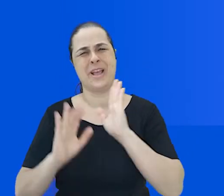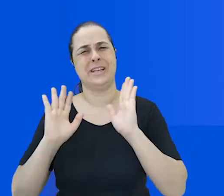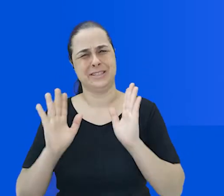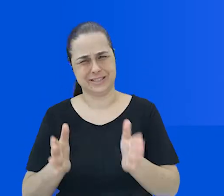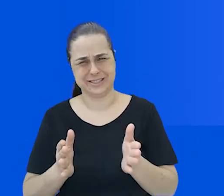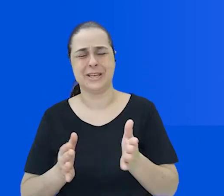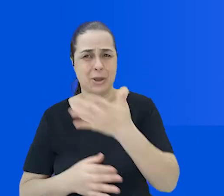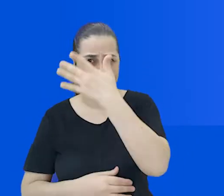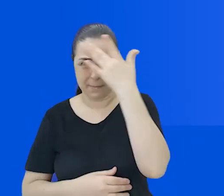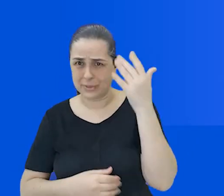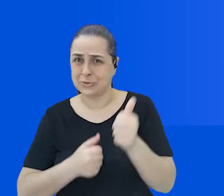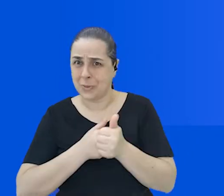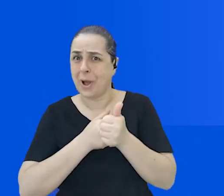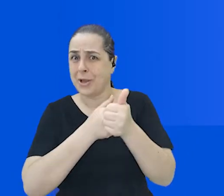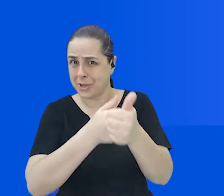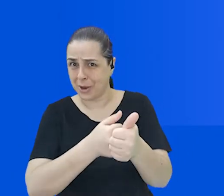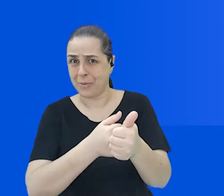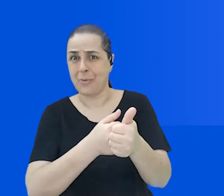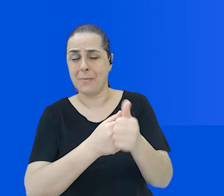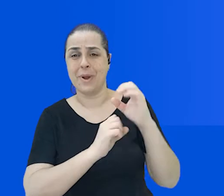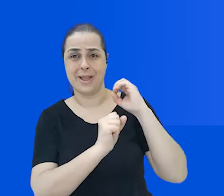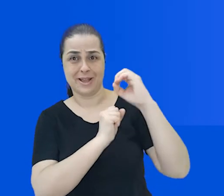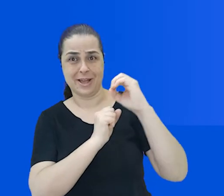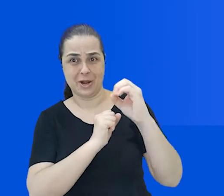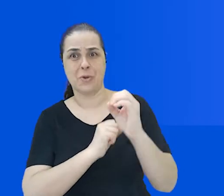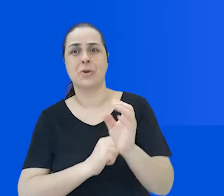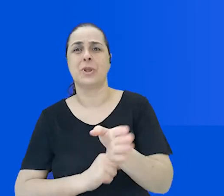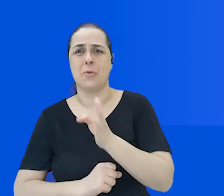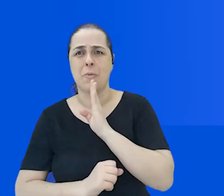Então, muito provavelmente quem acompanha Carlotas se já encontrou com ela